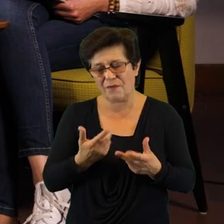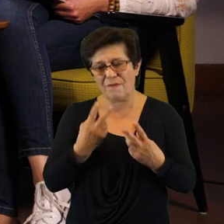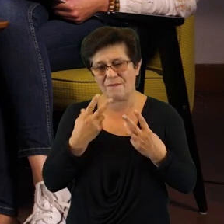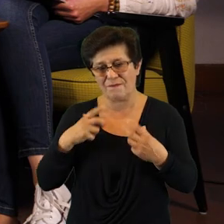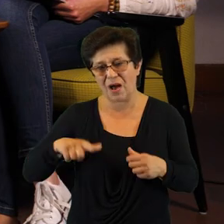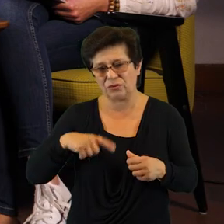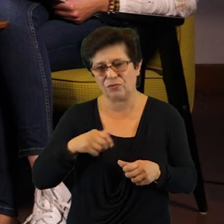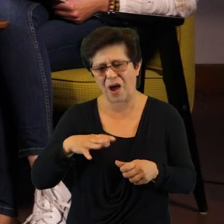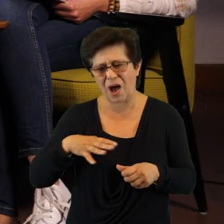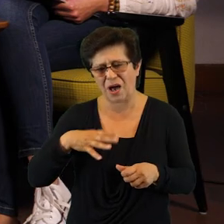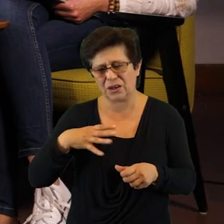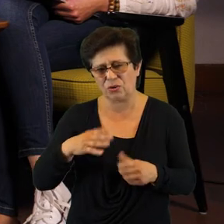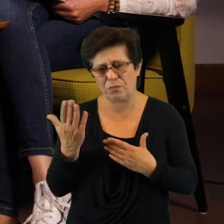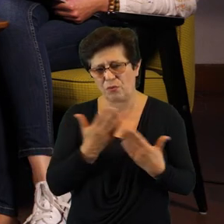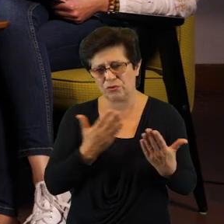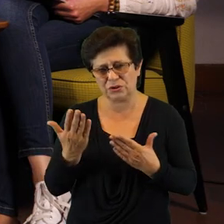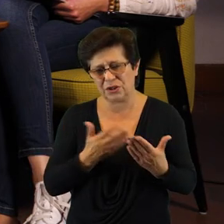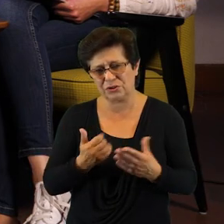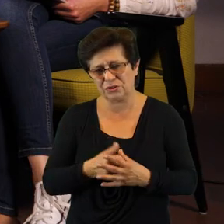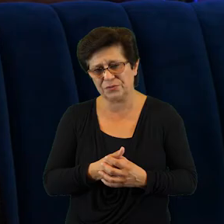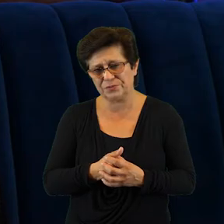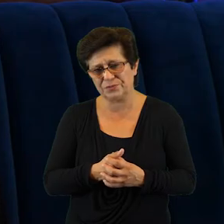I takie oto są to dzieje tej miłości.